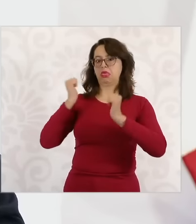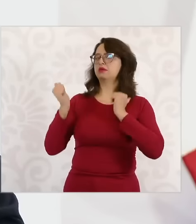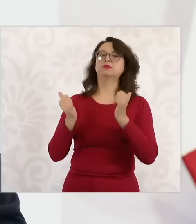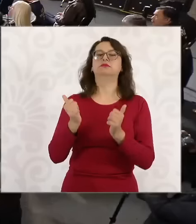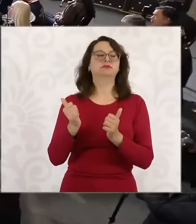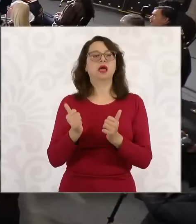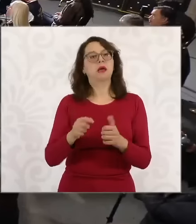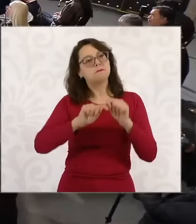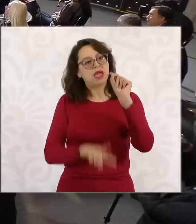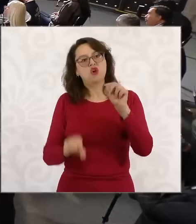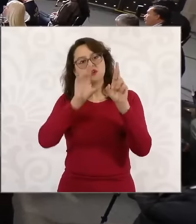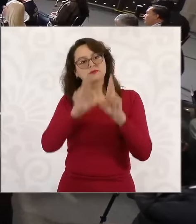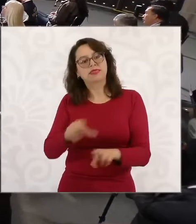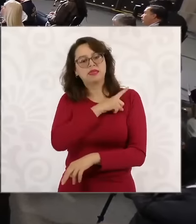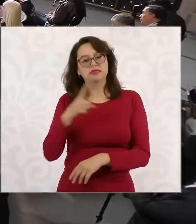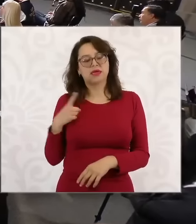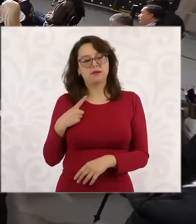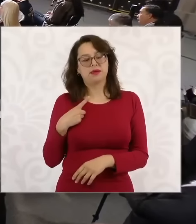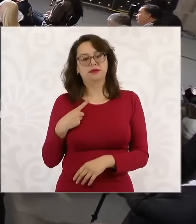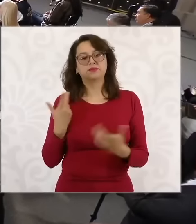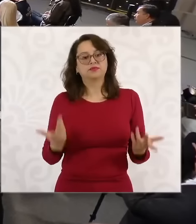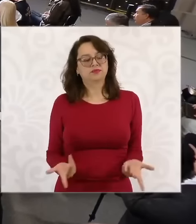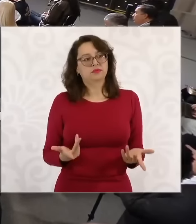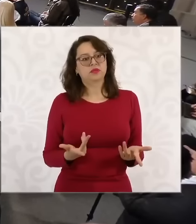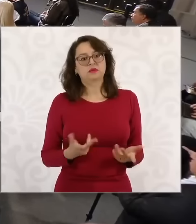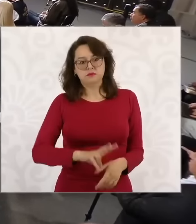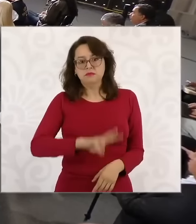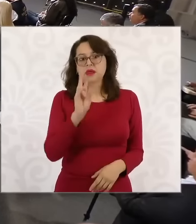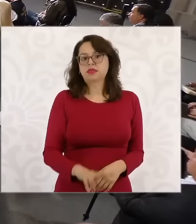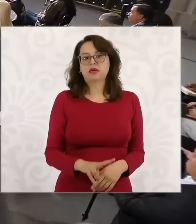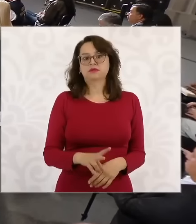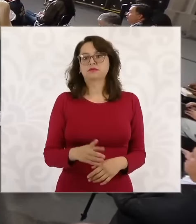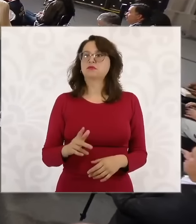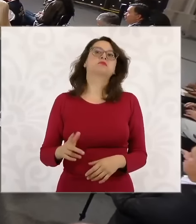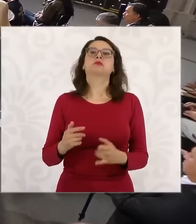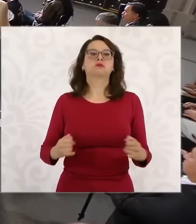se le respeta y hasta ahora hemos logrado un respeto muy grande de distintas instituciones del